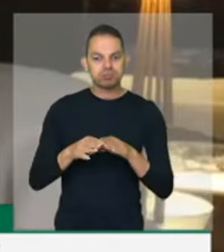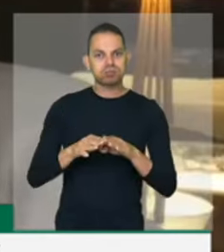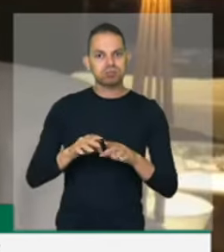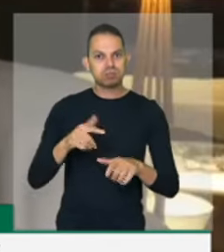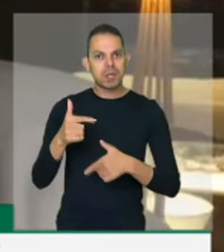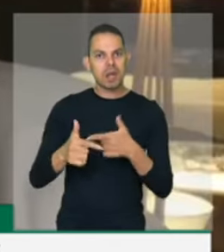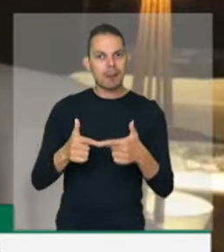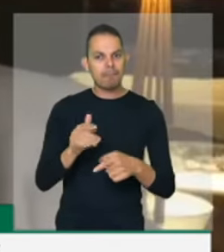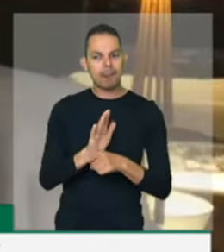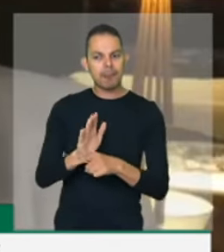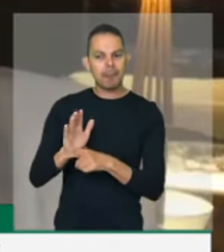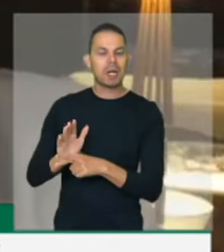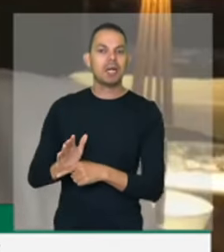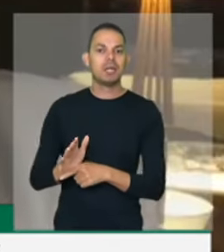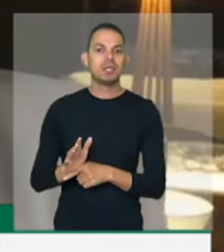ANO ATRÁS. MAS ELE, APESAR DE... SAIR DA INÉRCIA SAI